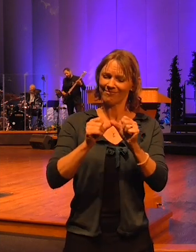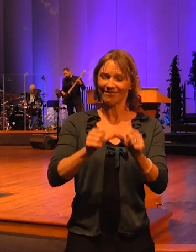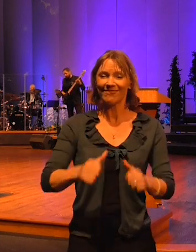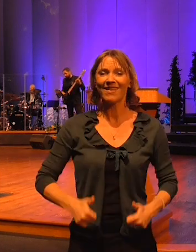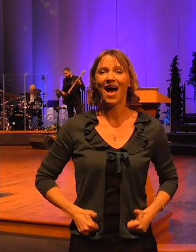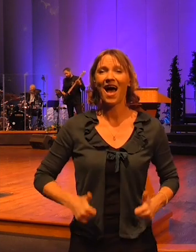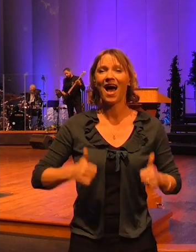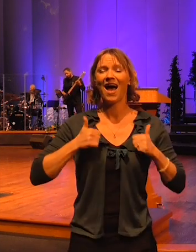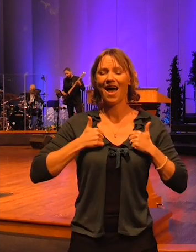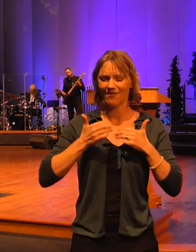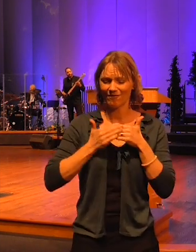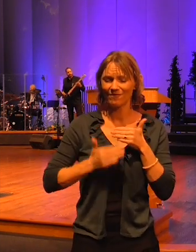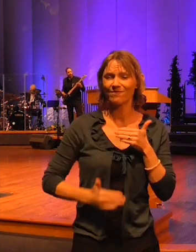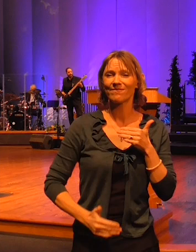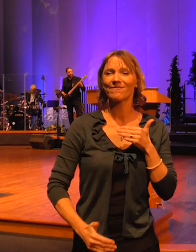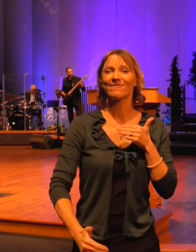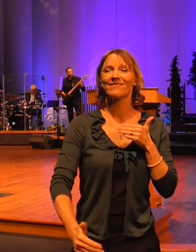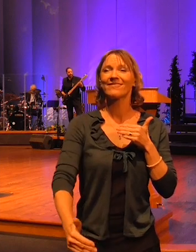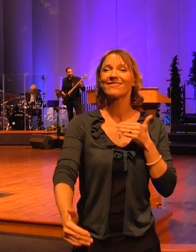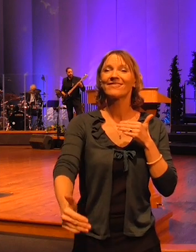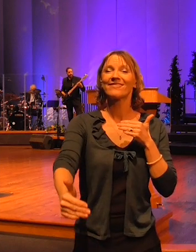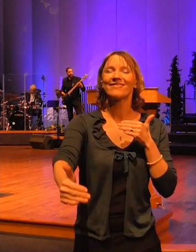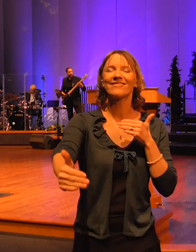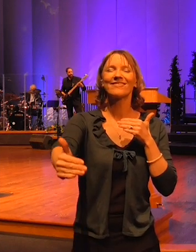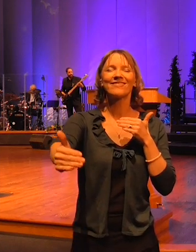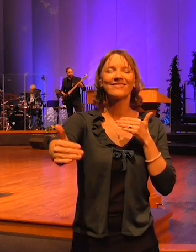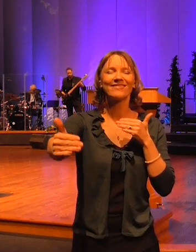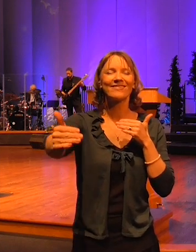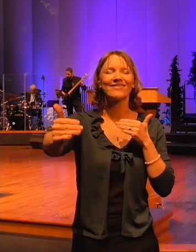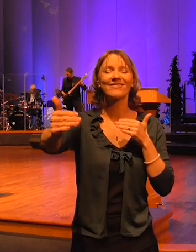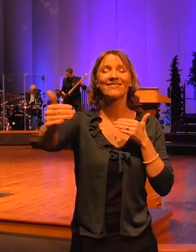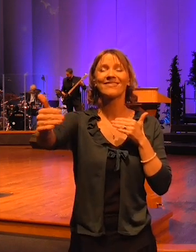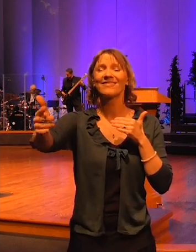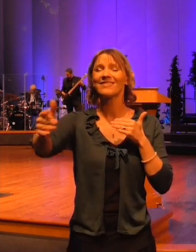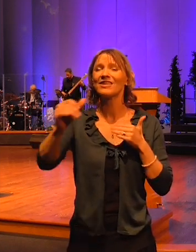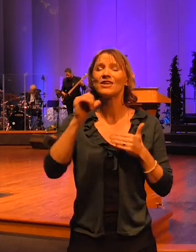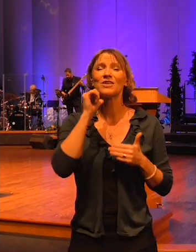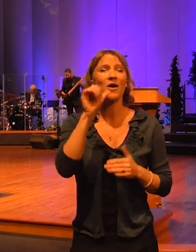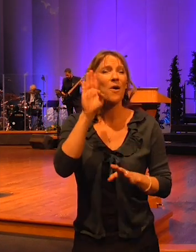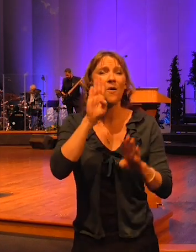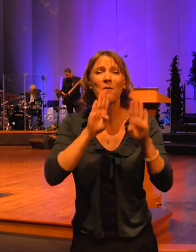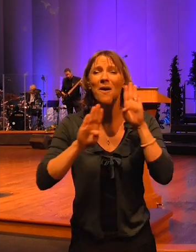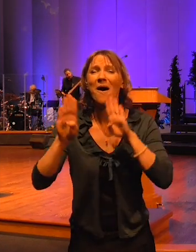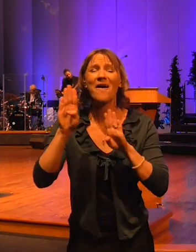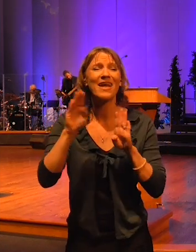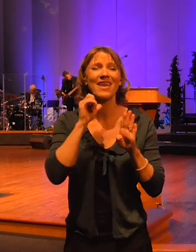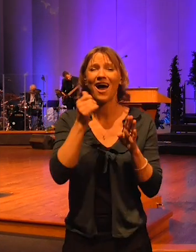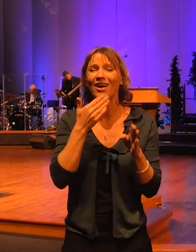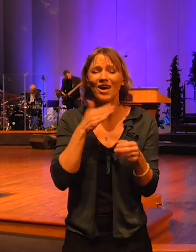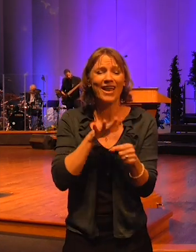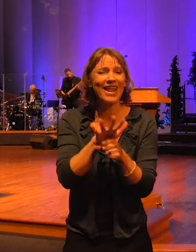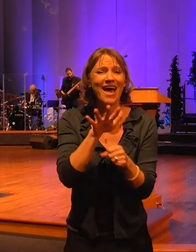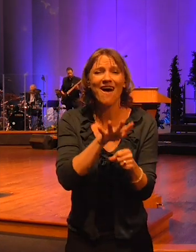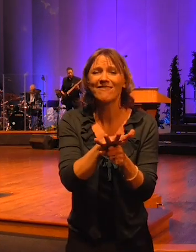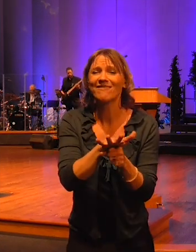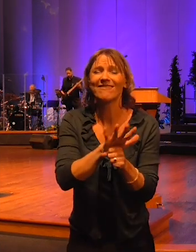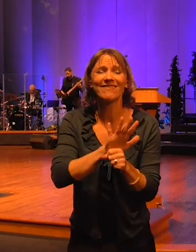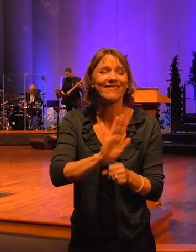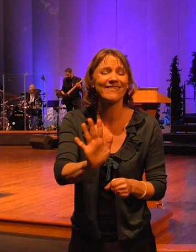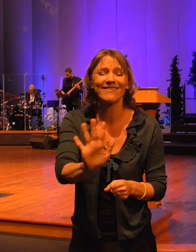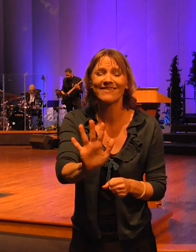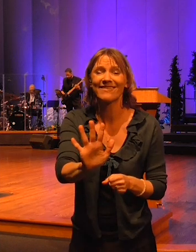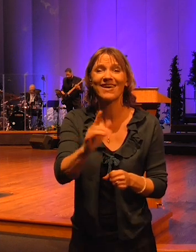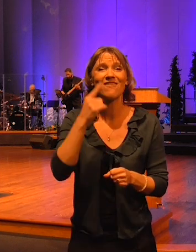no lo hagas. Preocúpate de que no sea lo suficientemente bueno para que nadie